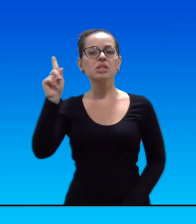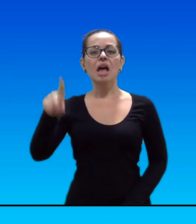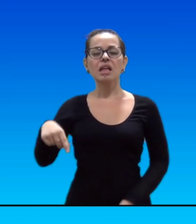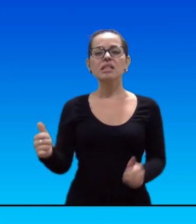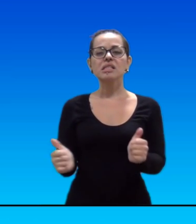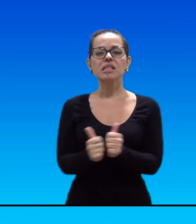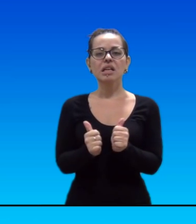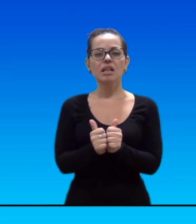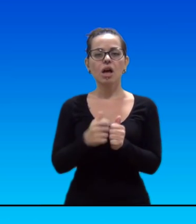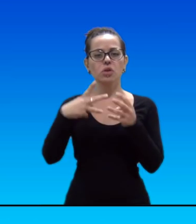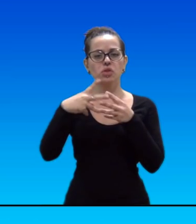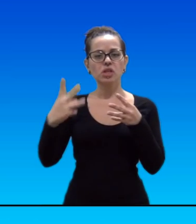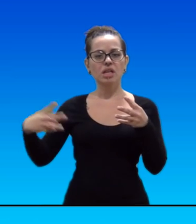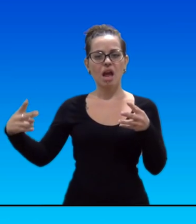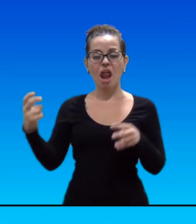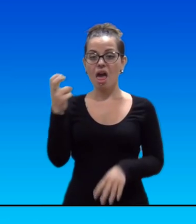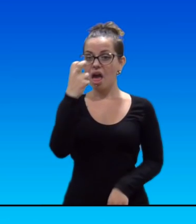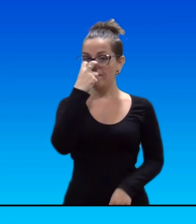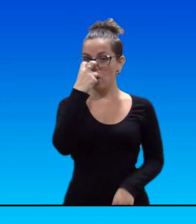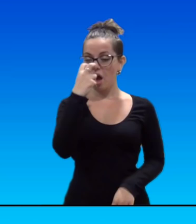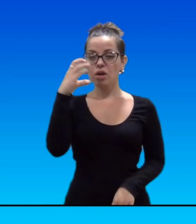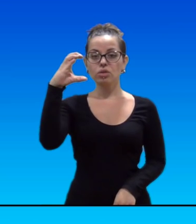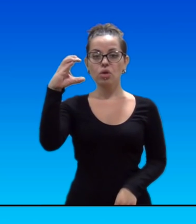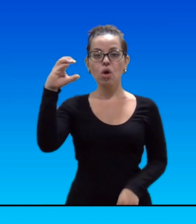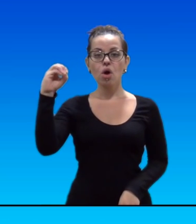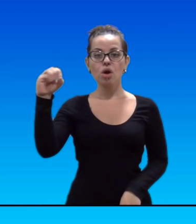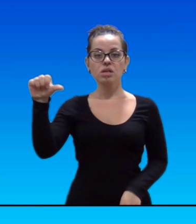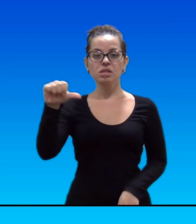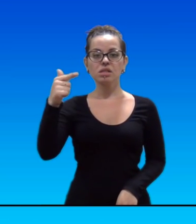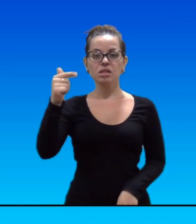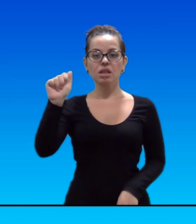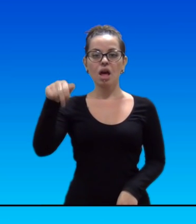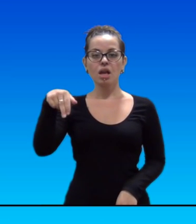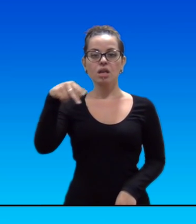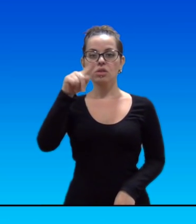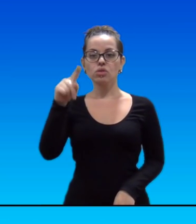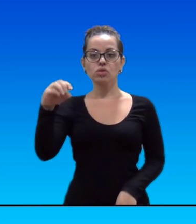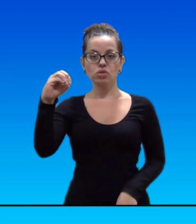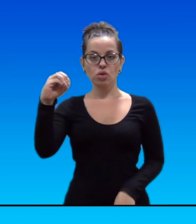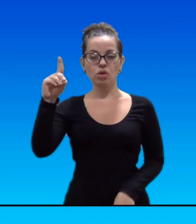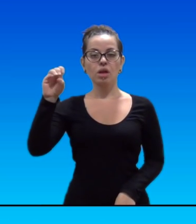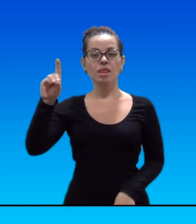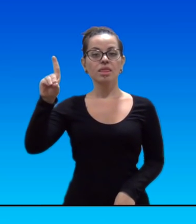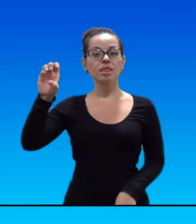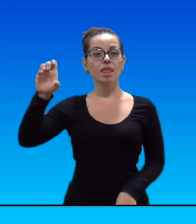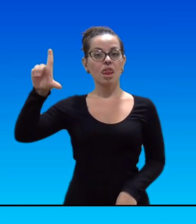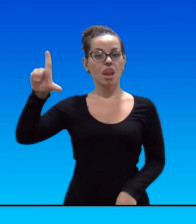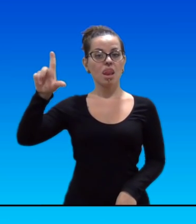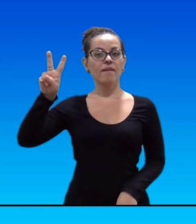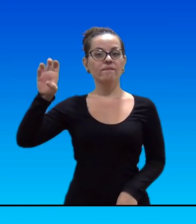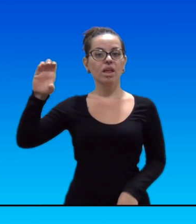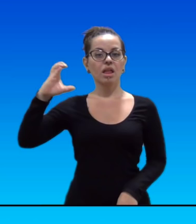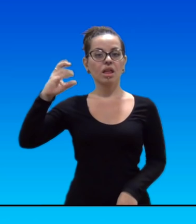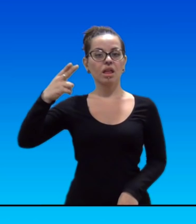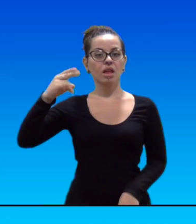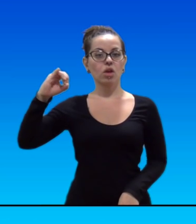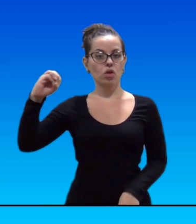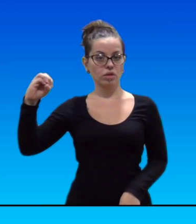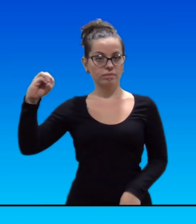e dal Segretario Generale Avv. Costanzo Del Vecchio